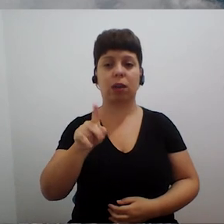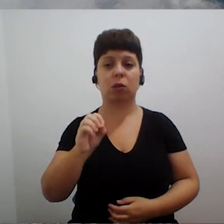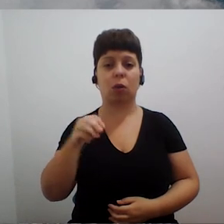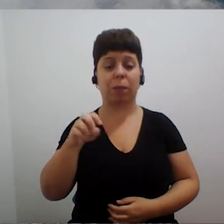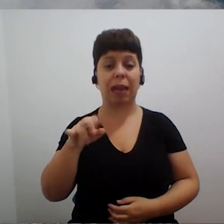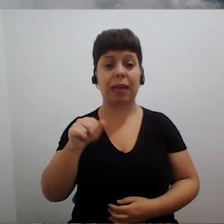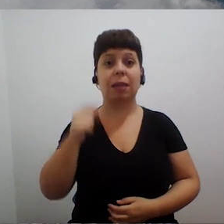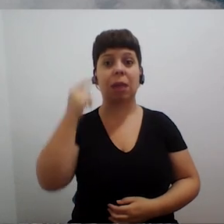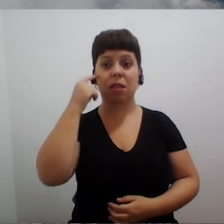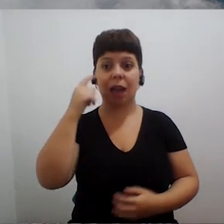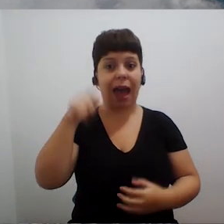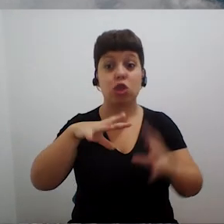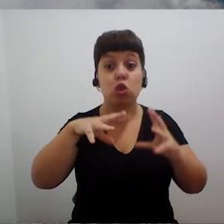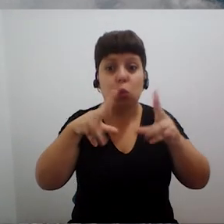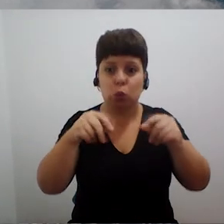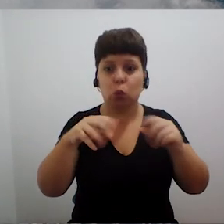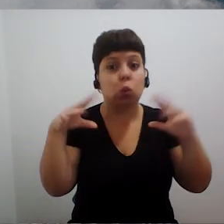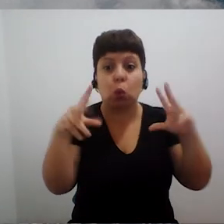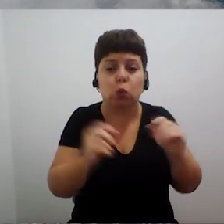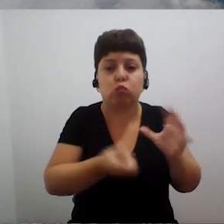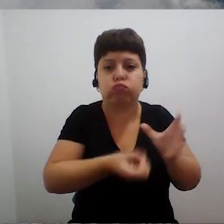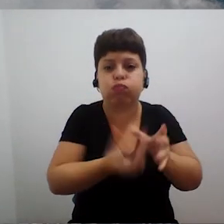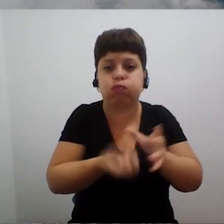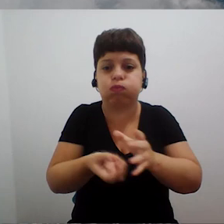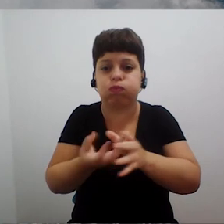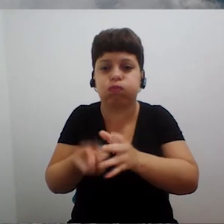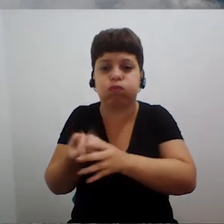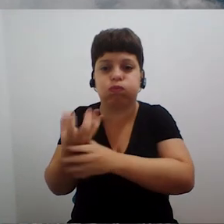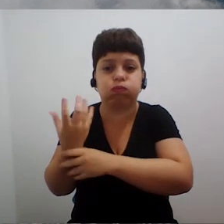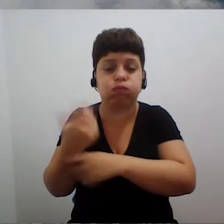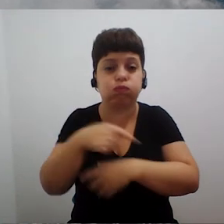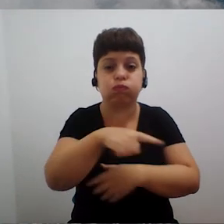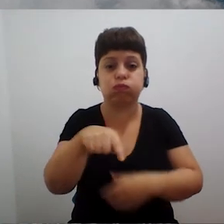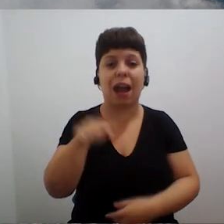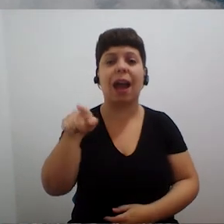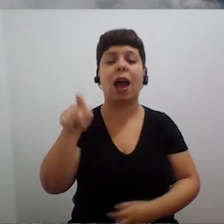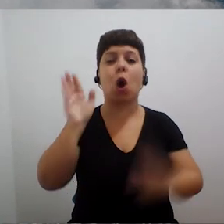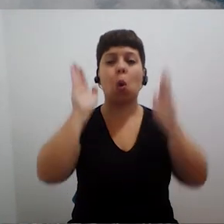é basicamente aquilo que o Papa Francisco fala na Laudato Si: